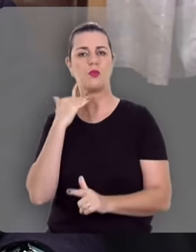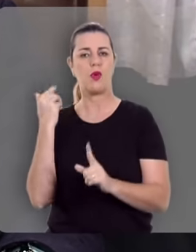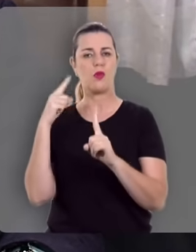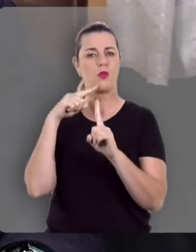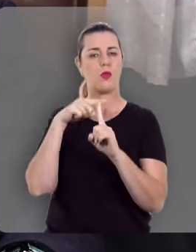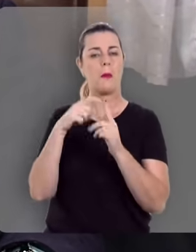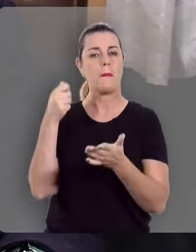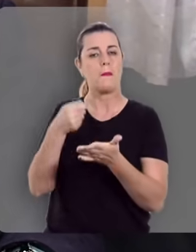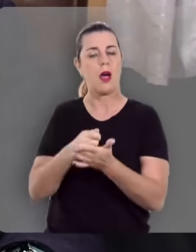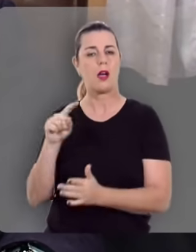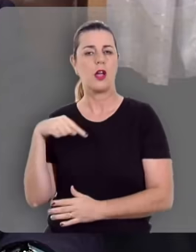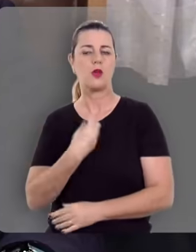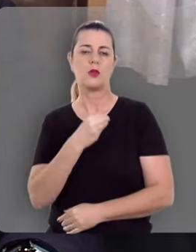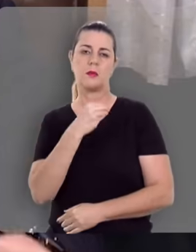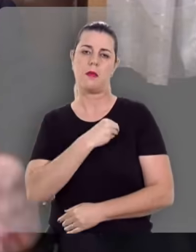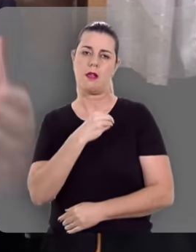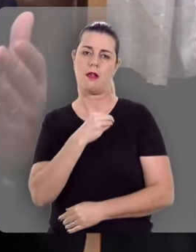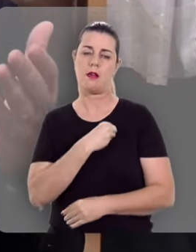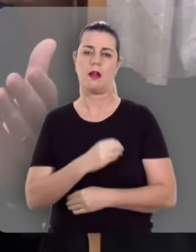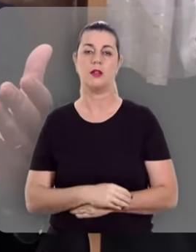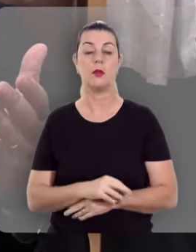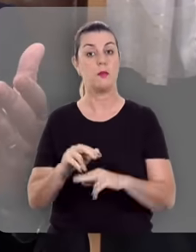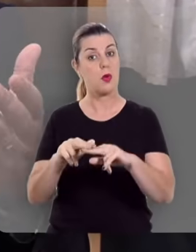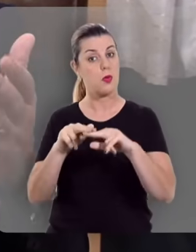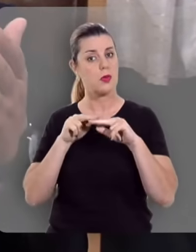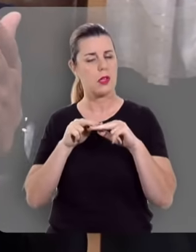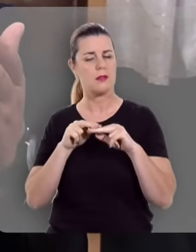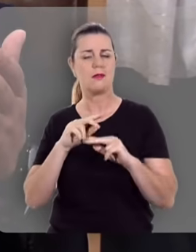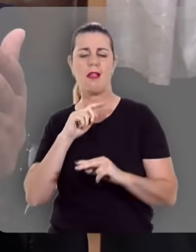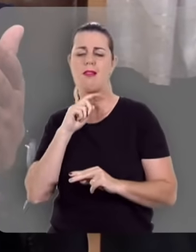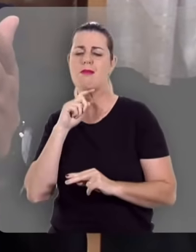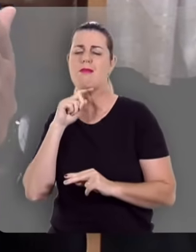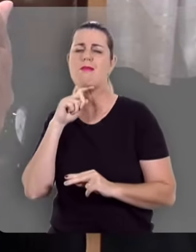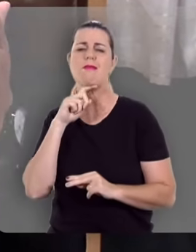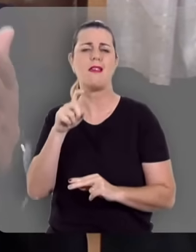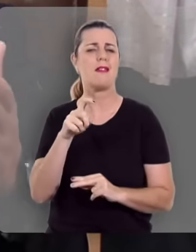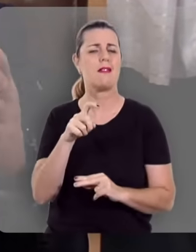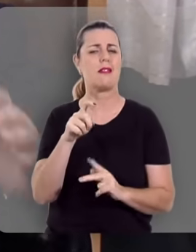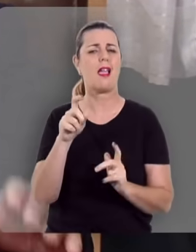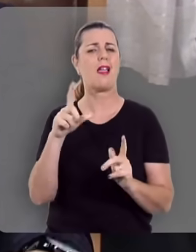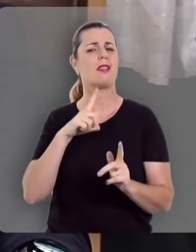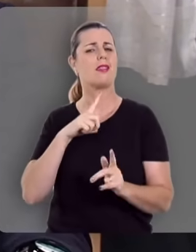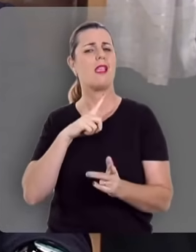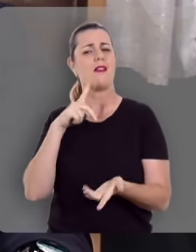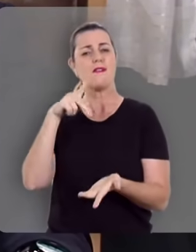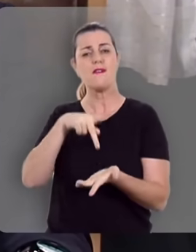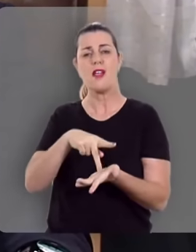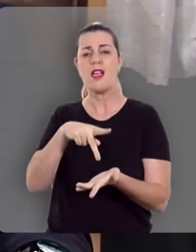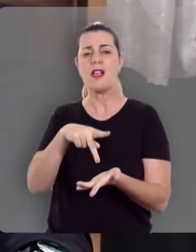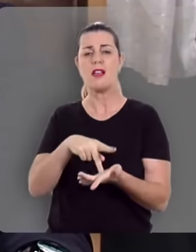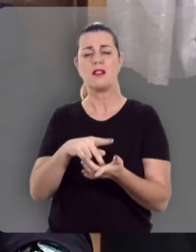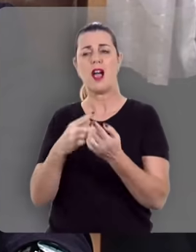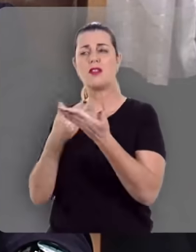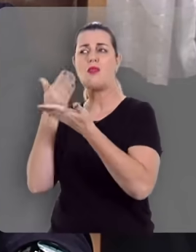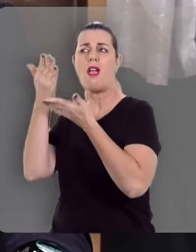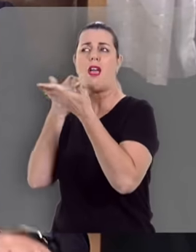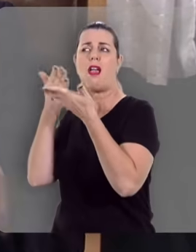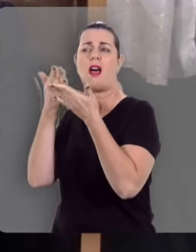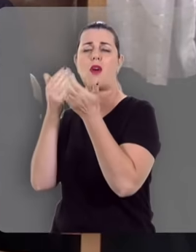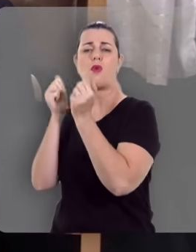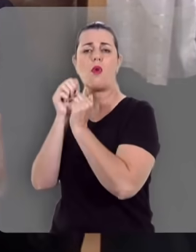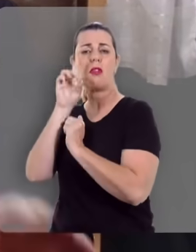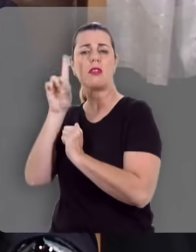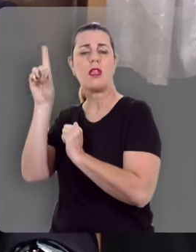pagar os nossos pecados portanto ninguém pode verdadeiramente se relacionar com Deus separado